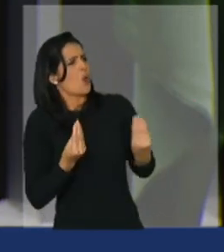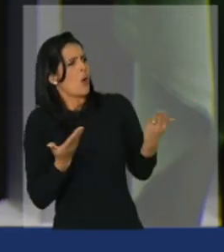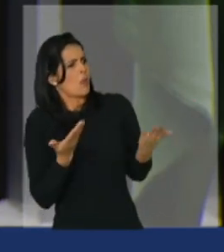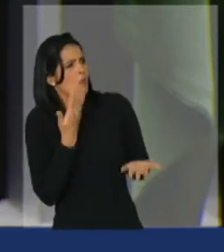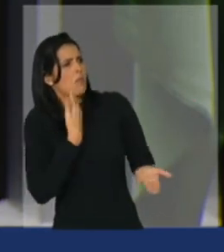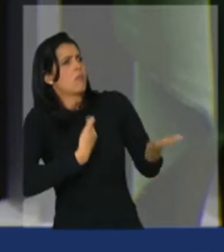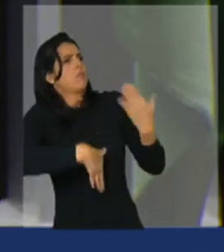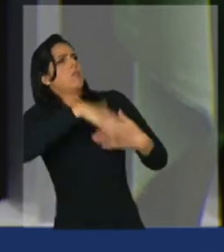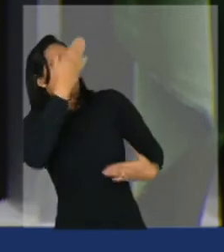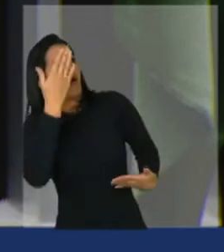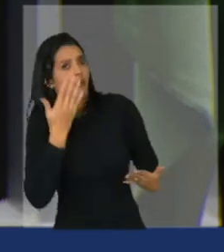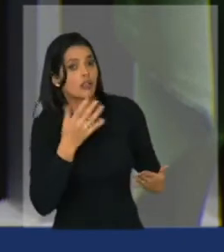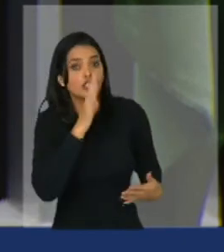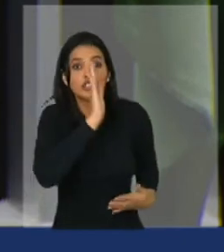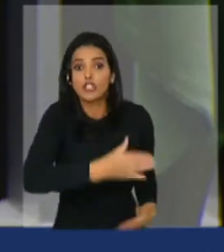SER, JÁ ESTÁ UM CAOS PORQUE ESTÃO FAZENDO ESTE CAOS, E